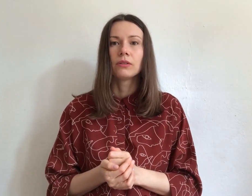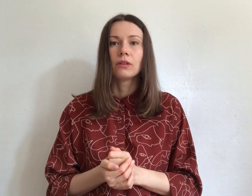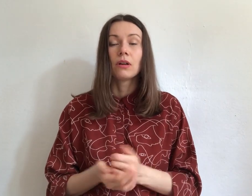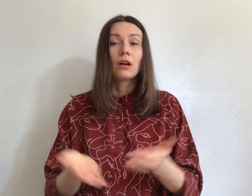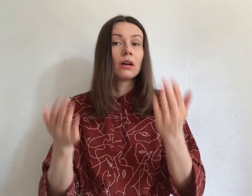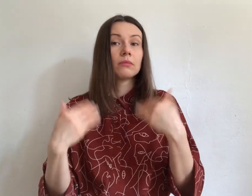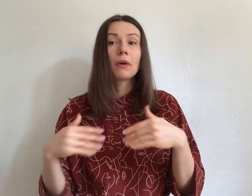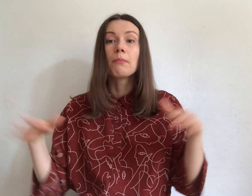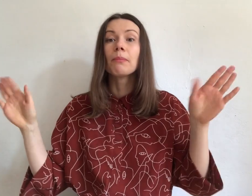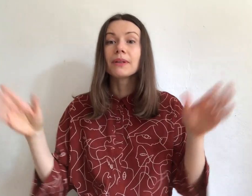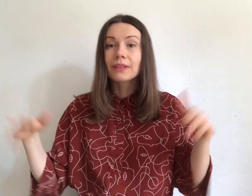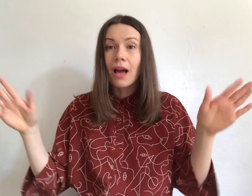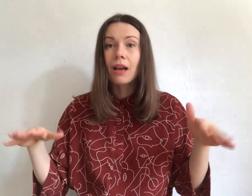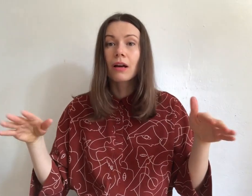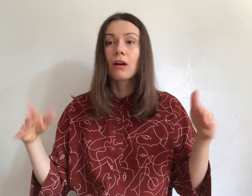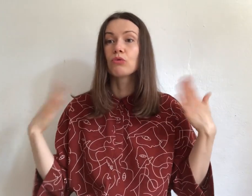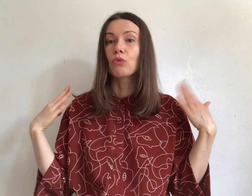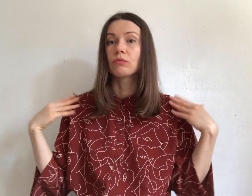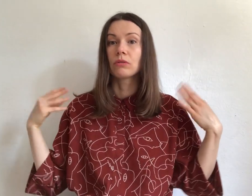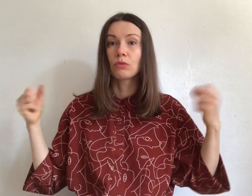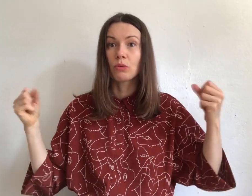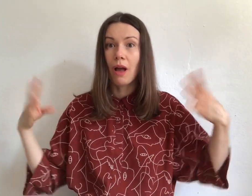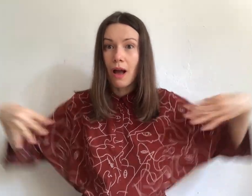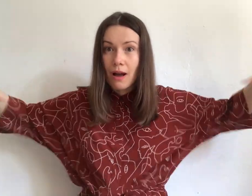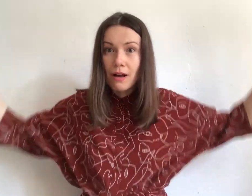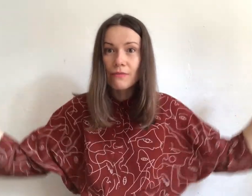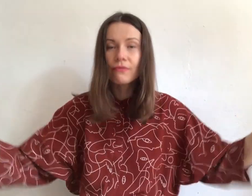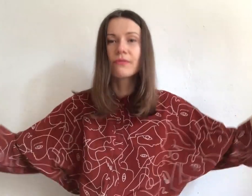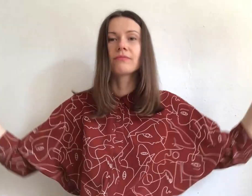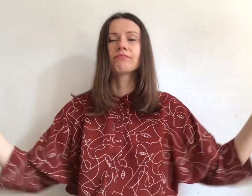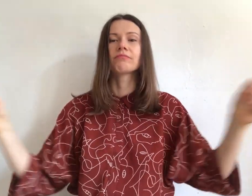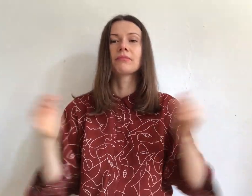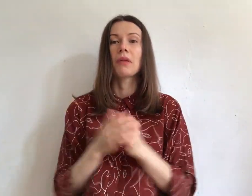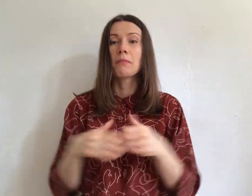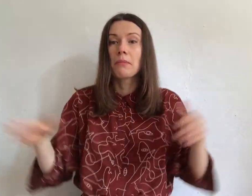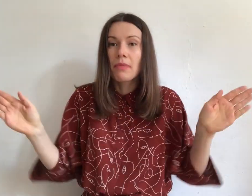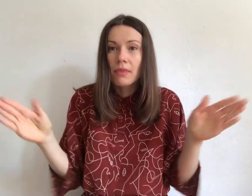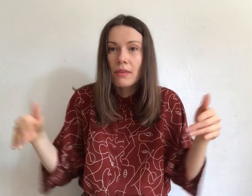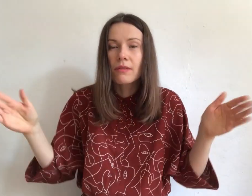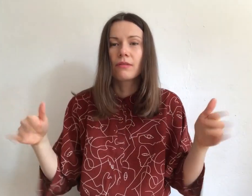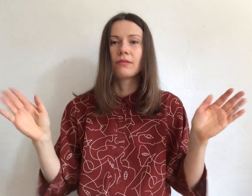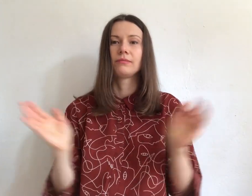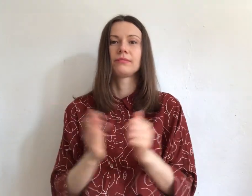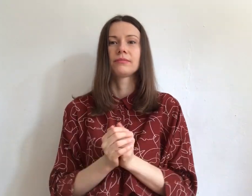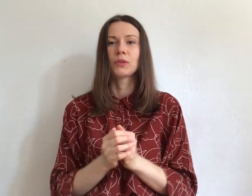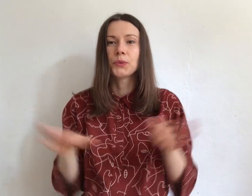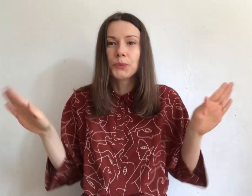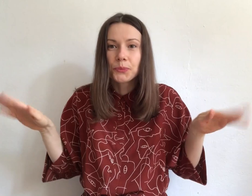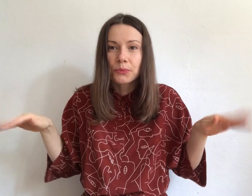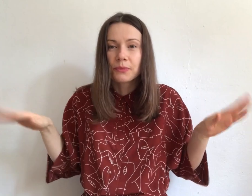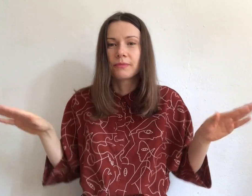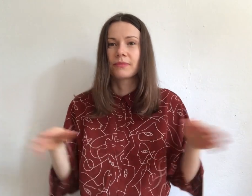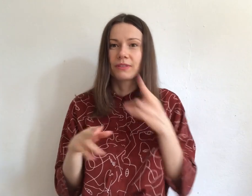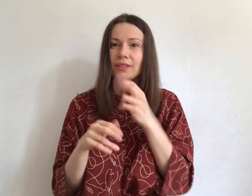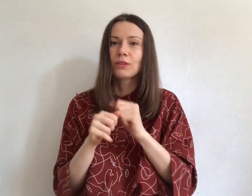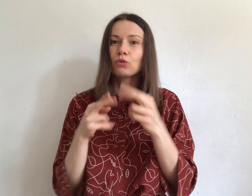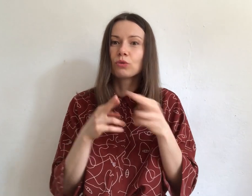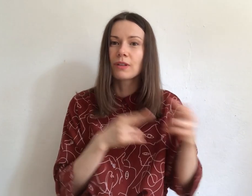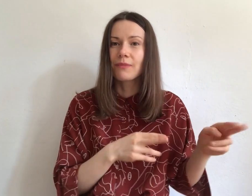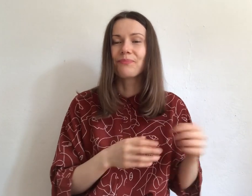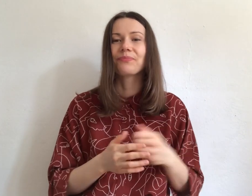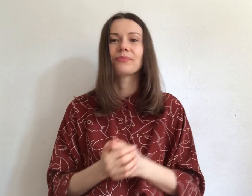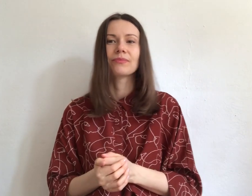zy opisujące skrzydła ptaka, ich długość: najdłuższe, mniejsze, całkiem malutkie